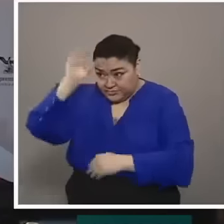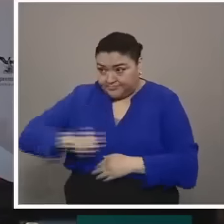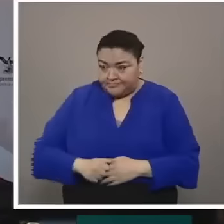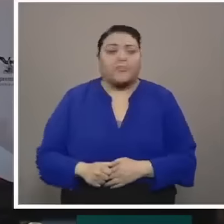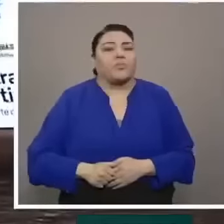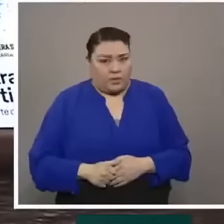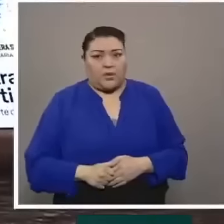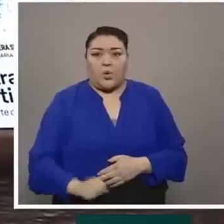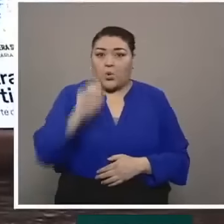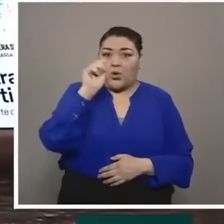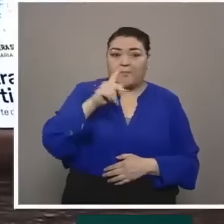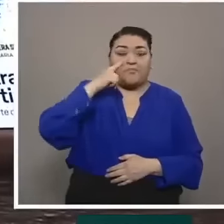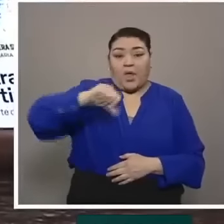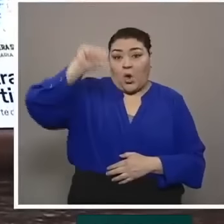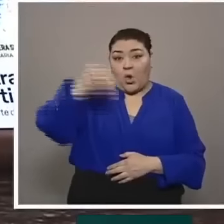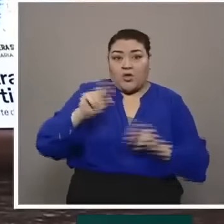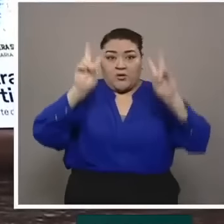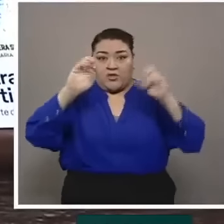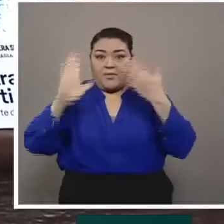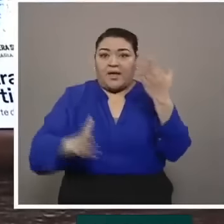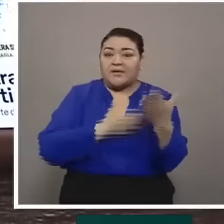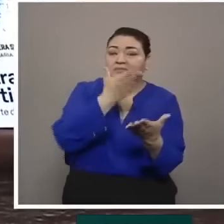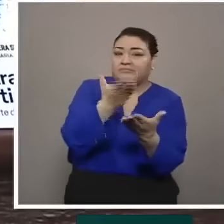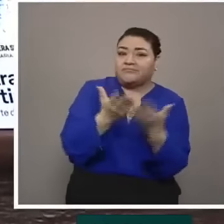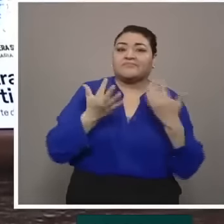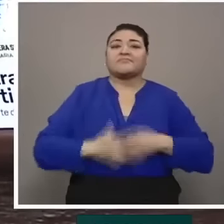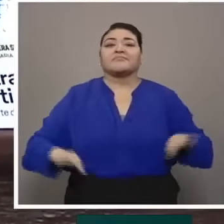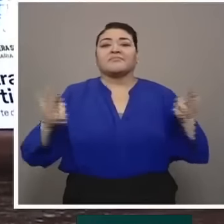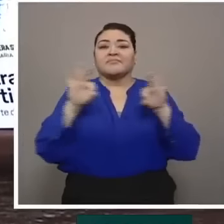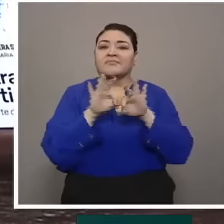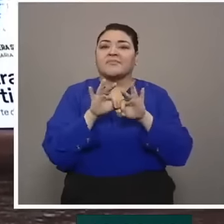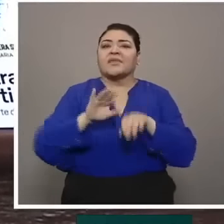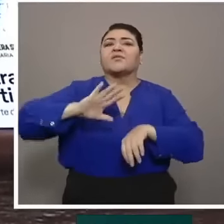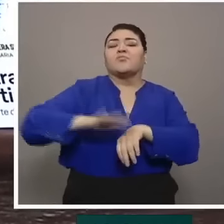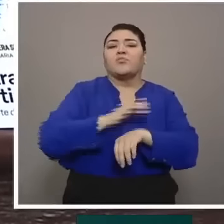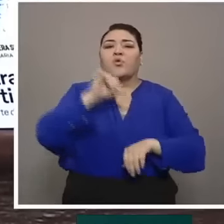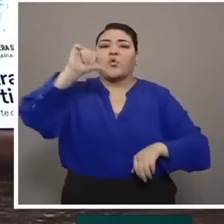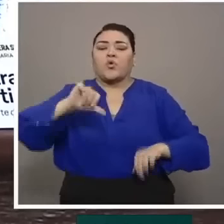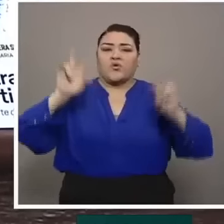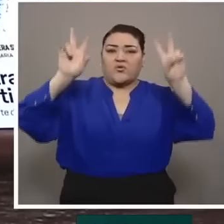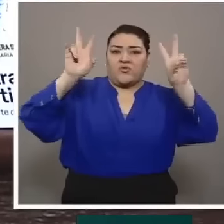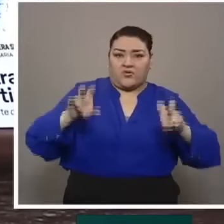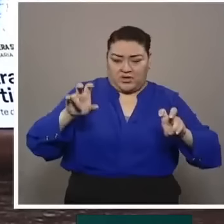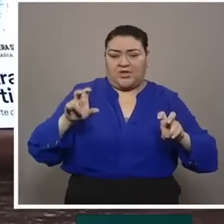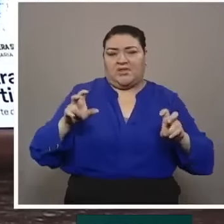de hoy tiene especial relevancia, no solo por su contenido, sino por el contexto en el que lo